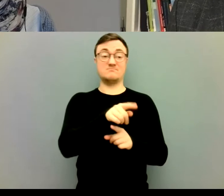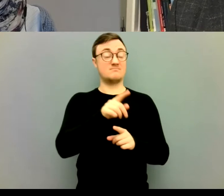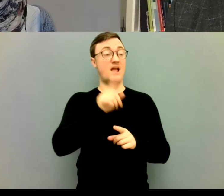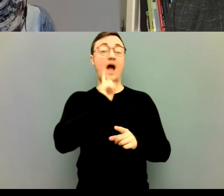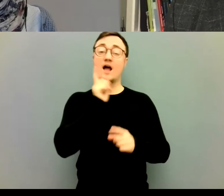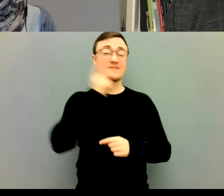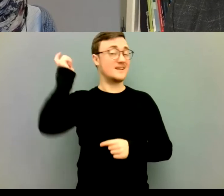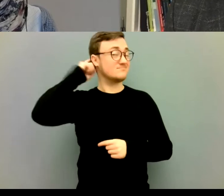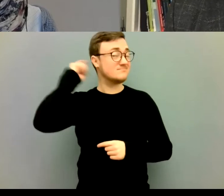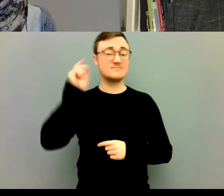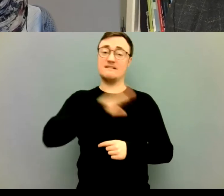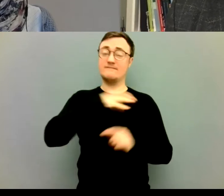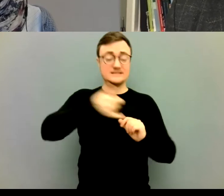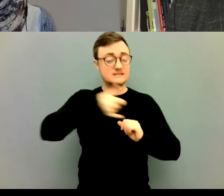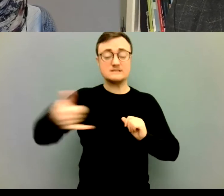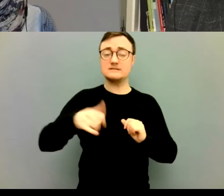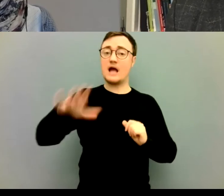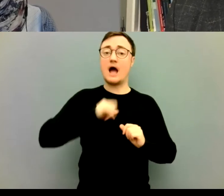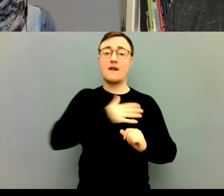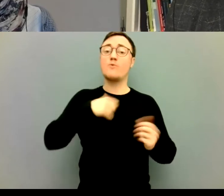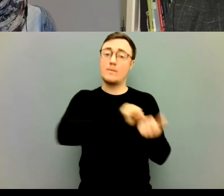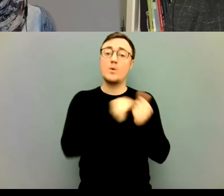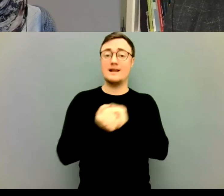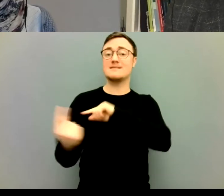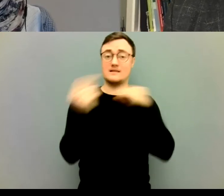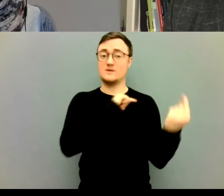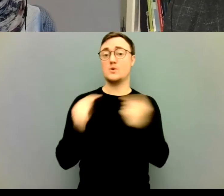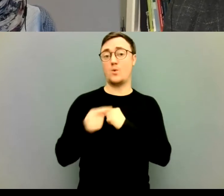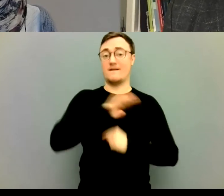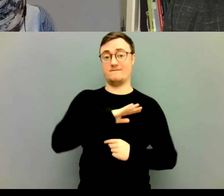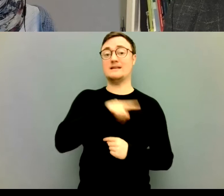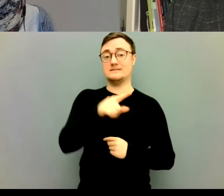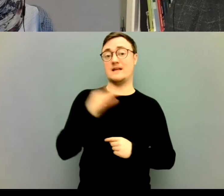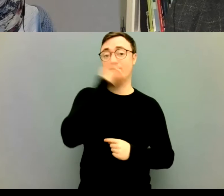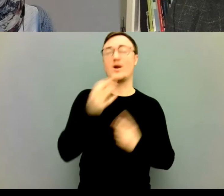Det är något som finns i stort sett i alla politiska diskussioner.